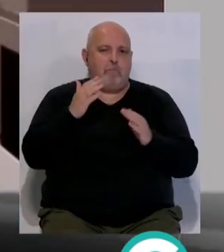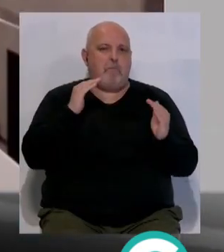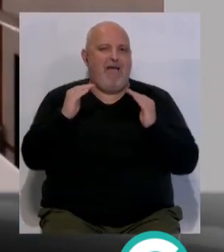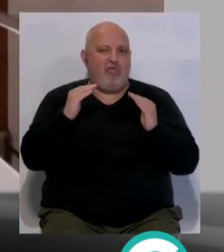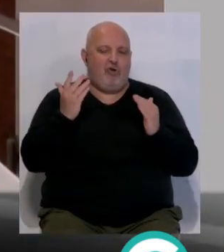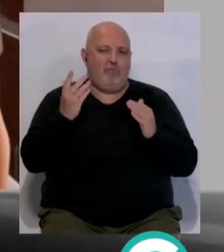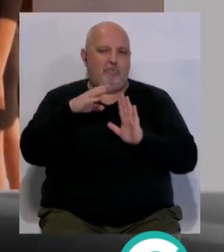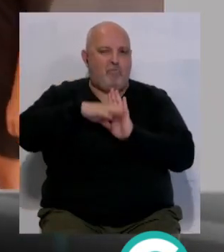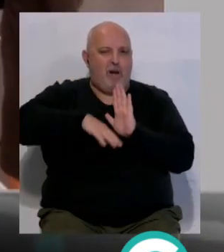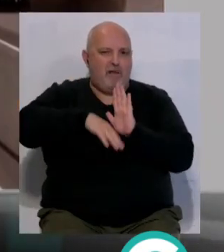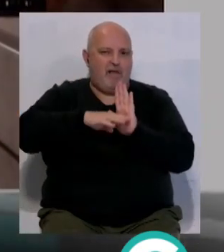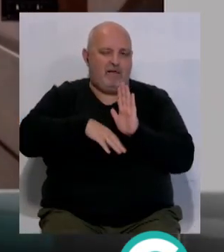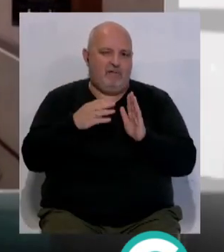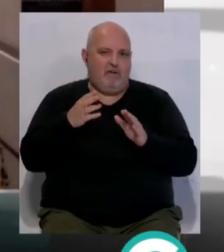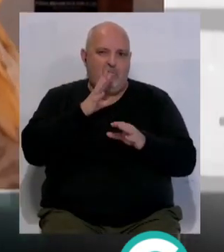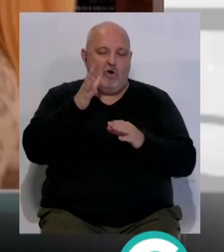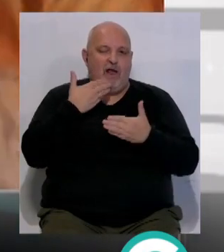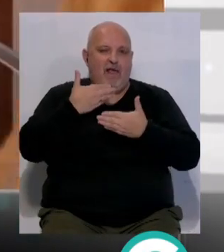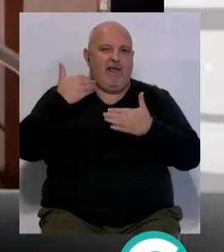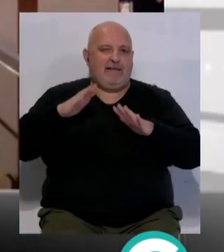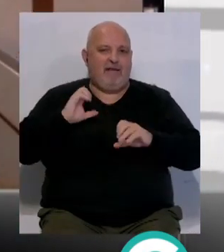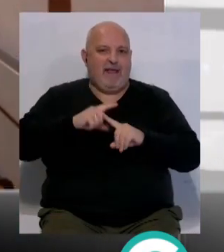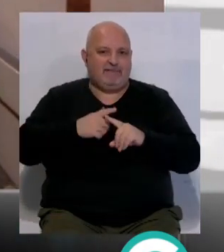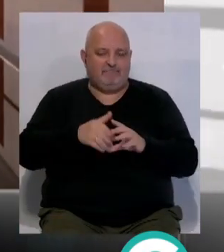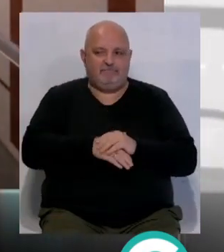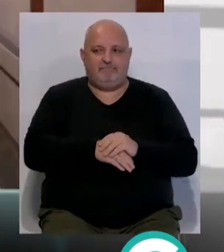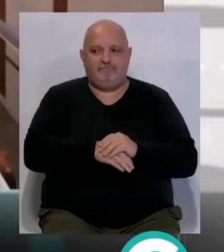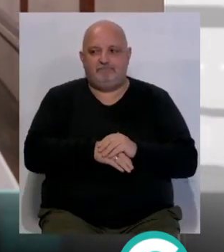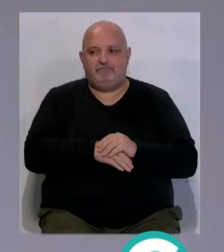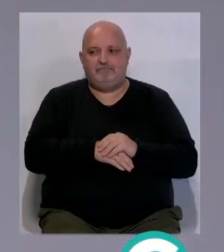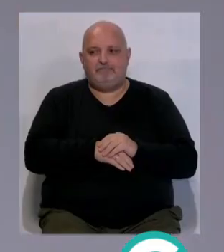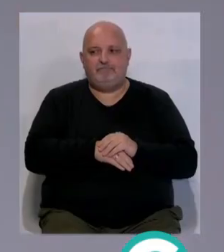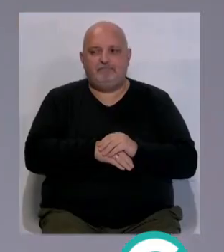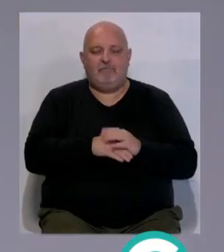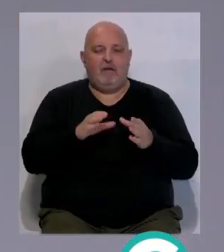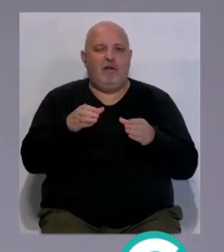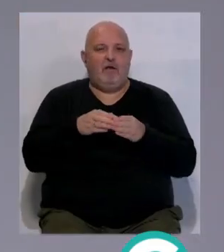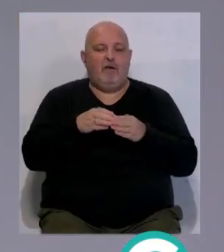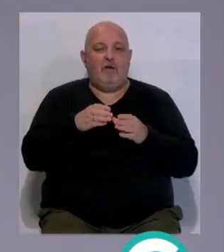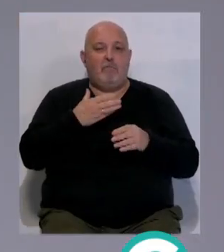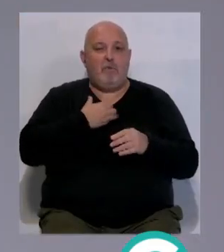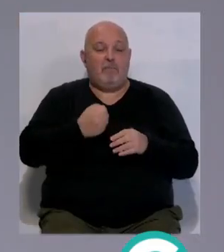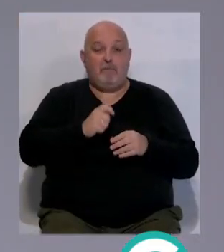los programas el lógico proceso de cualquier programa y el grupo municipal socialista ha